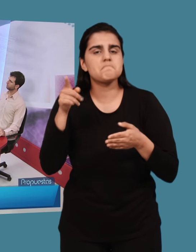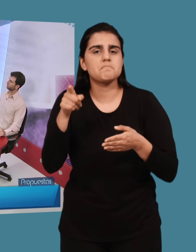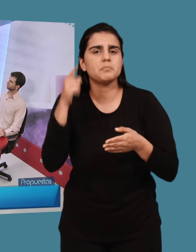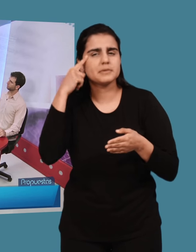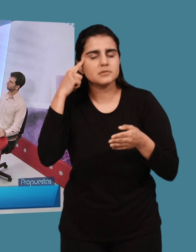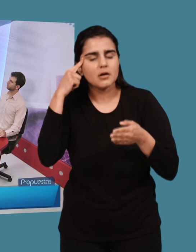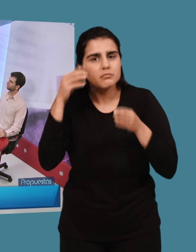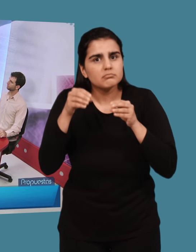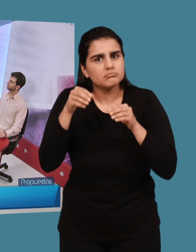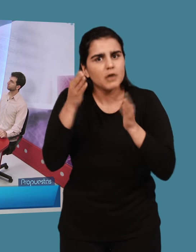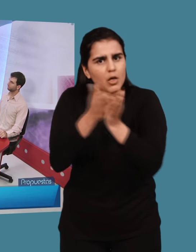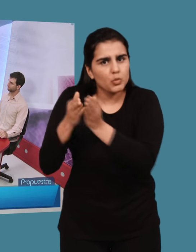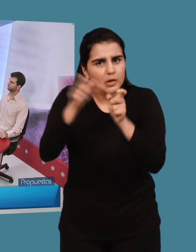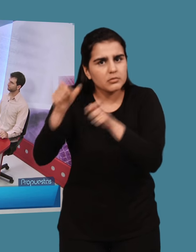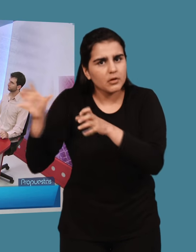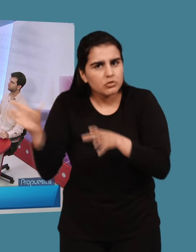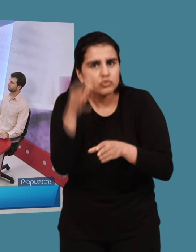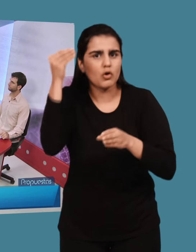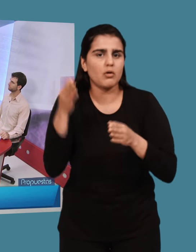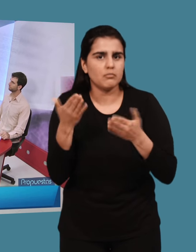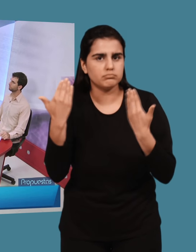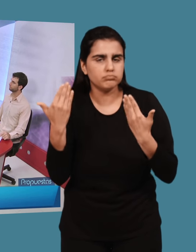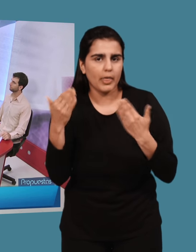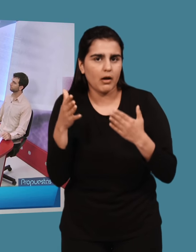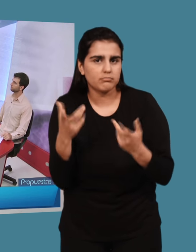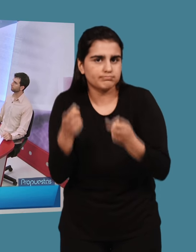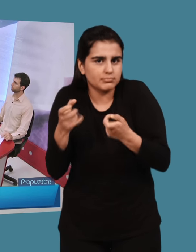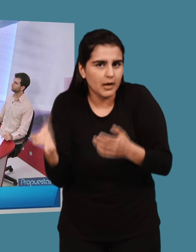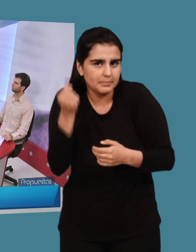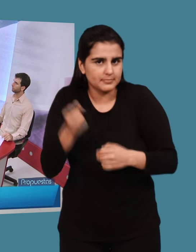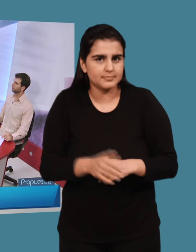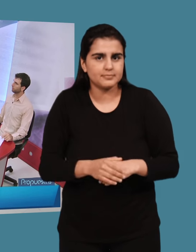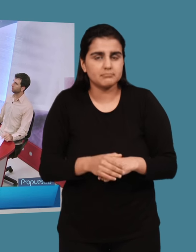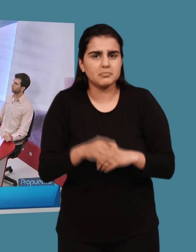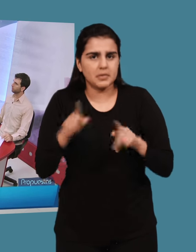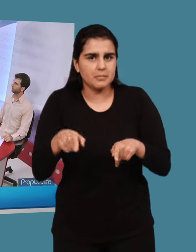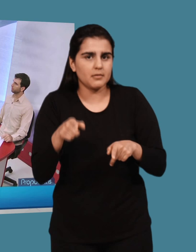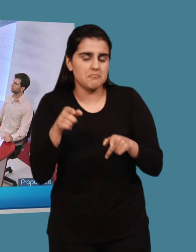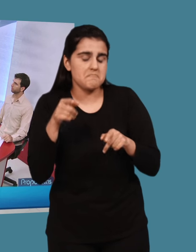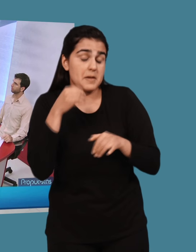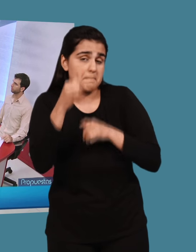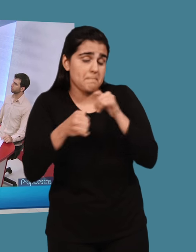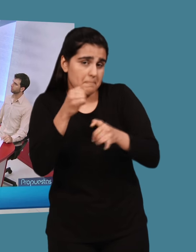llegar a todos los estudiantes, que los requieran. No es un dato menor a su vez que,